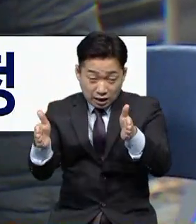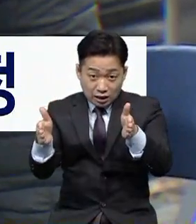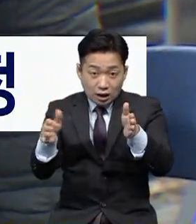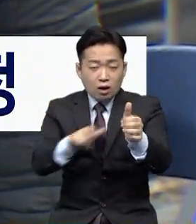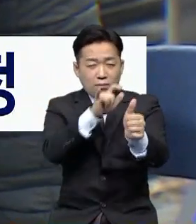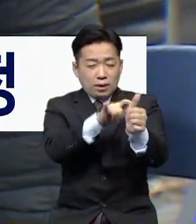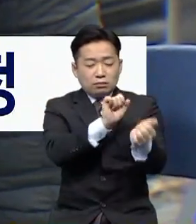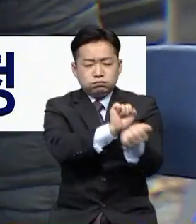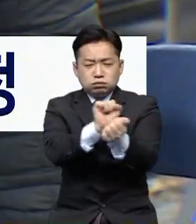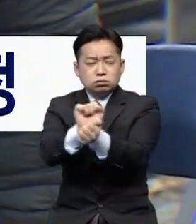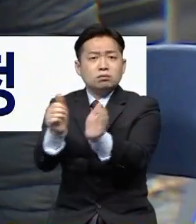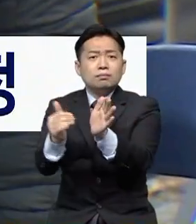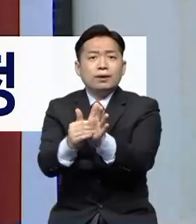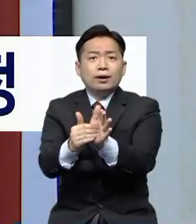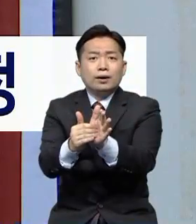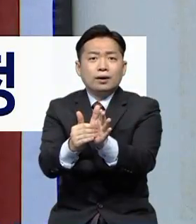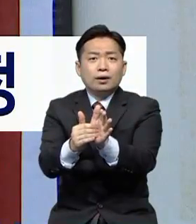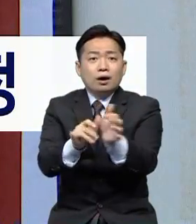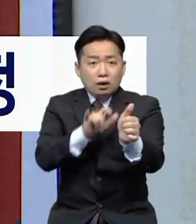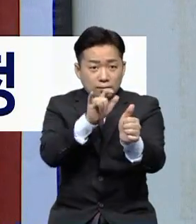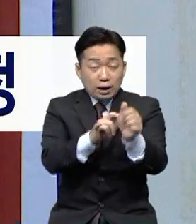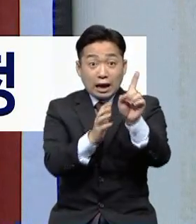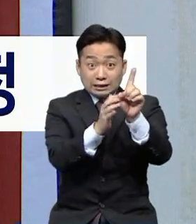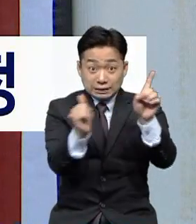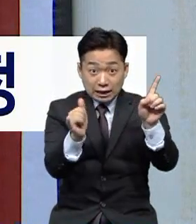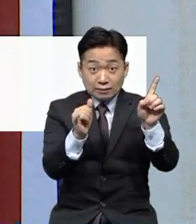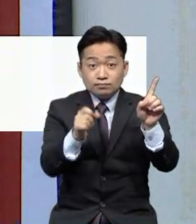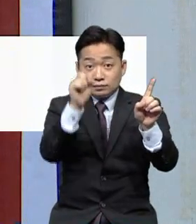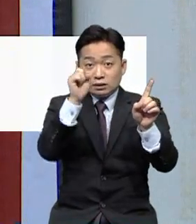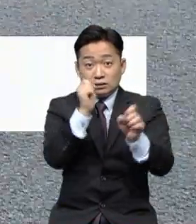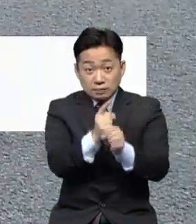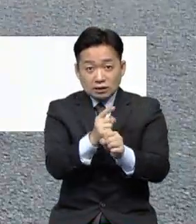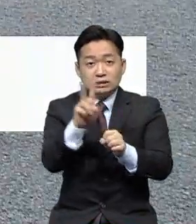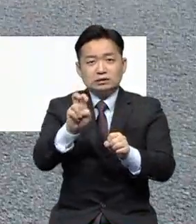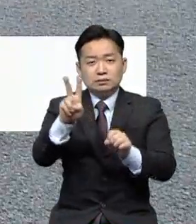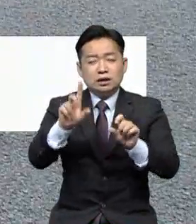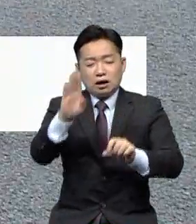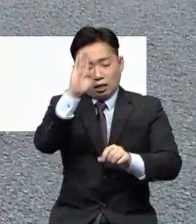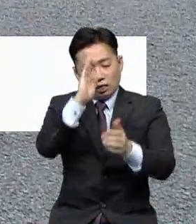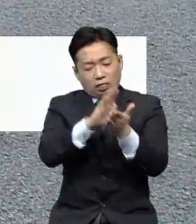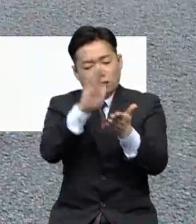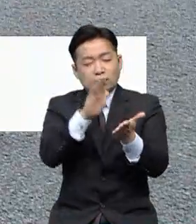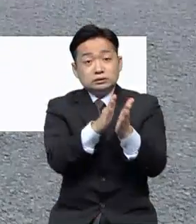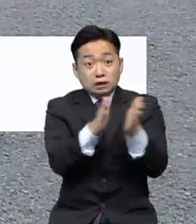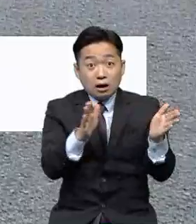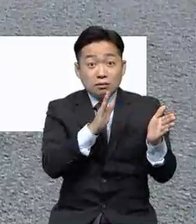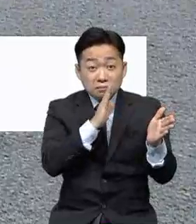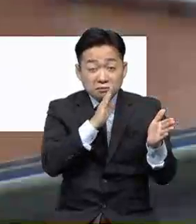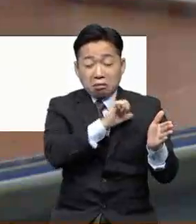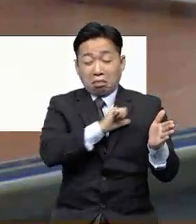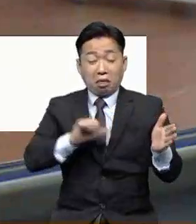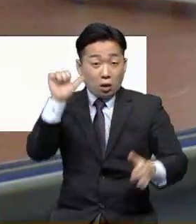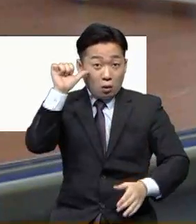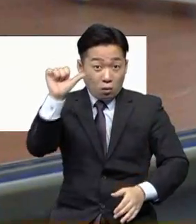사이에 확진 판정을 받았습니다. 확진된 의사 1명은 이미 22일에 증상이 시작됐는데도 닷새가 지난 27일에야 검사를 받았습니다.